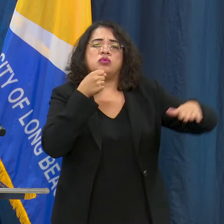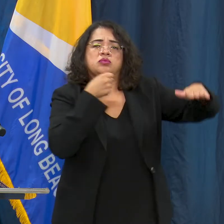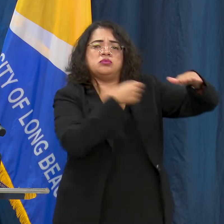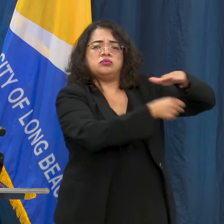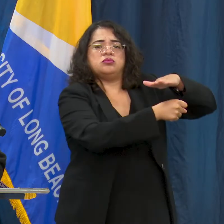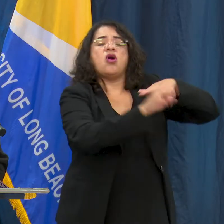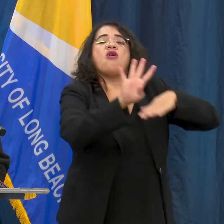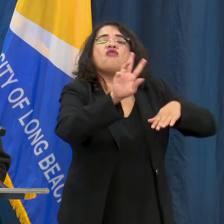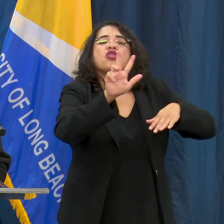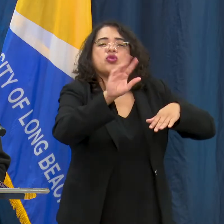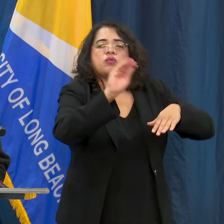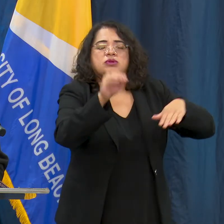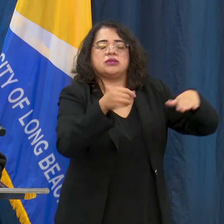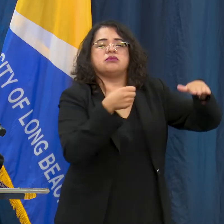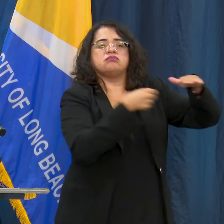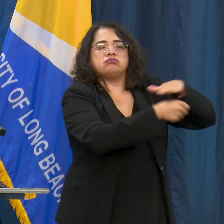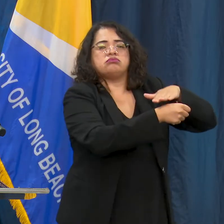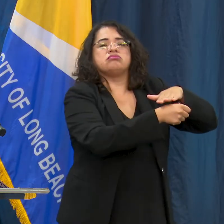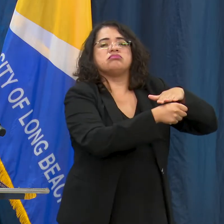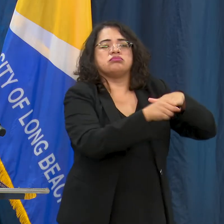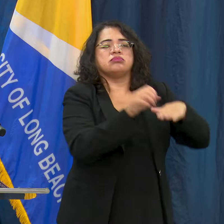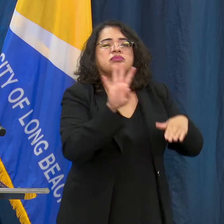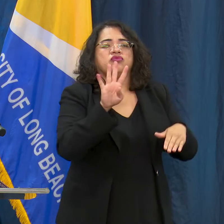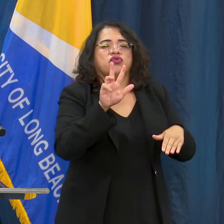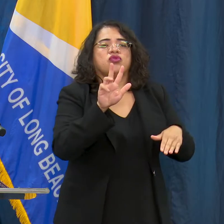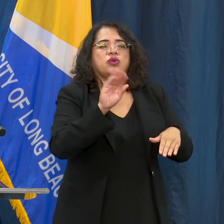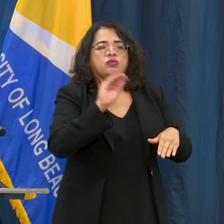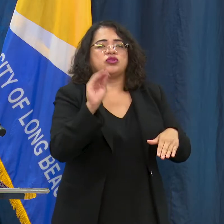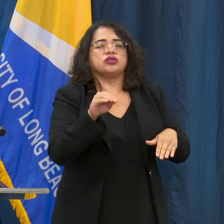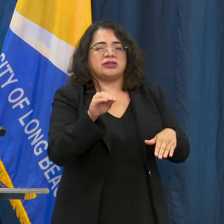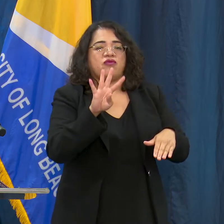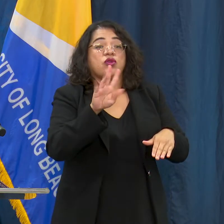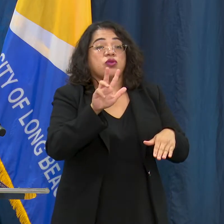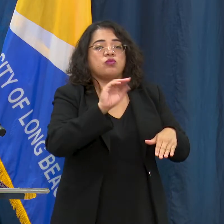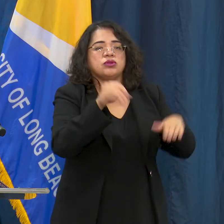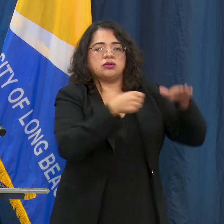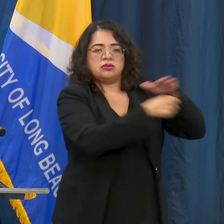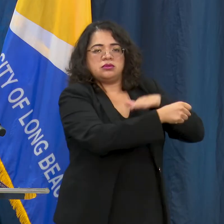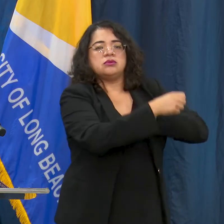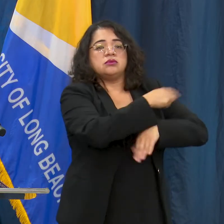tienen pedos estos estas personas pacientes de safer - nada meant a sono